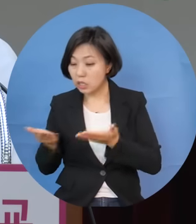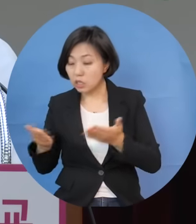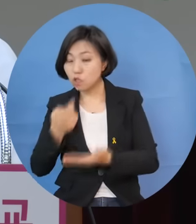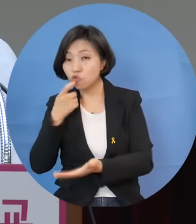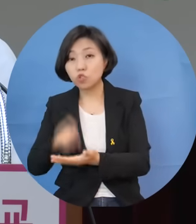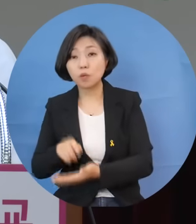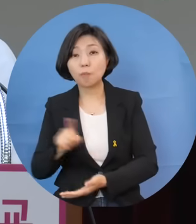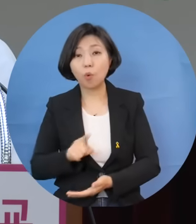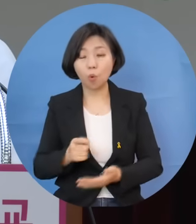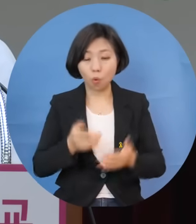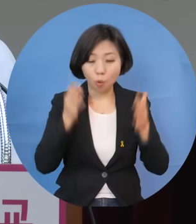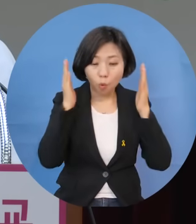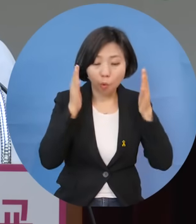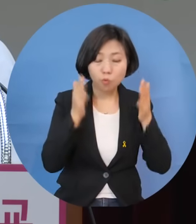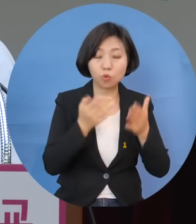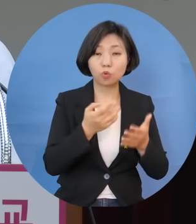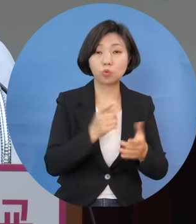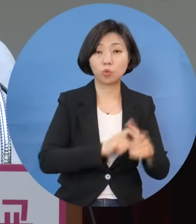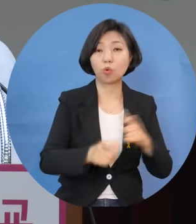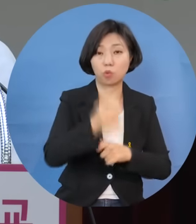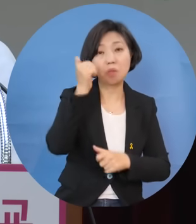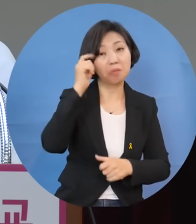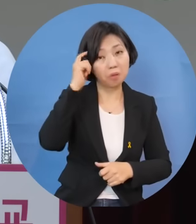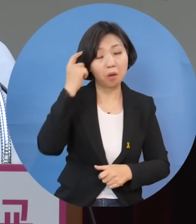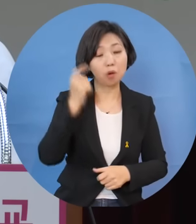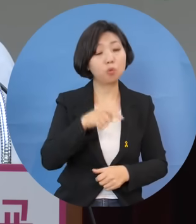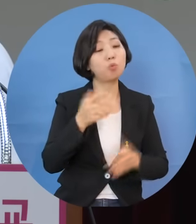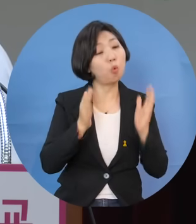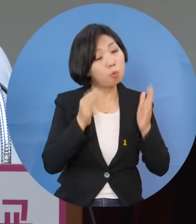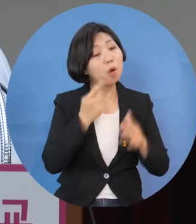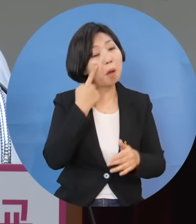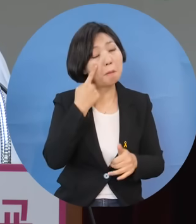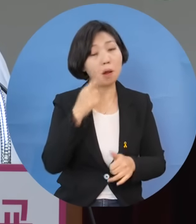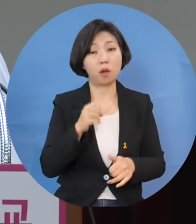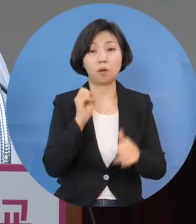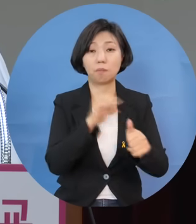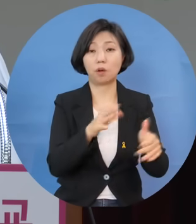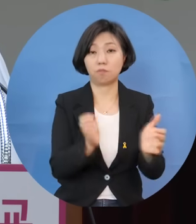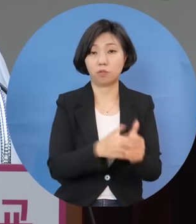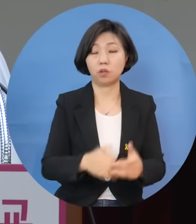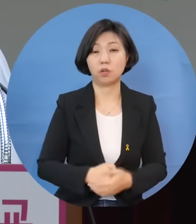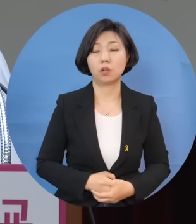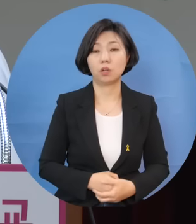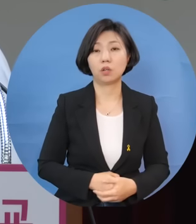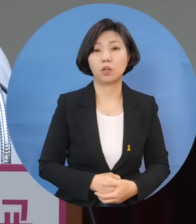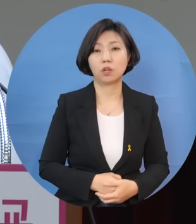"아이고, 아무래도 공부하는 게 낫습니다" "그럼 공부해라" (청중 웃음)